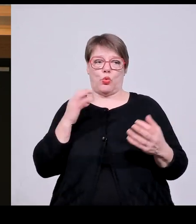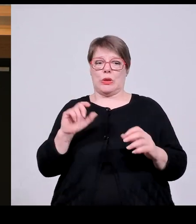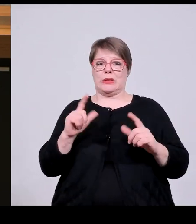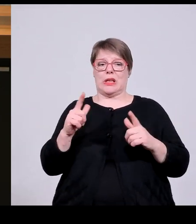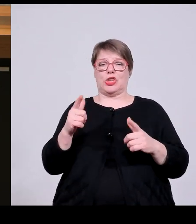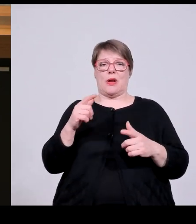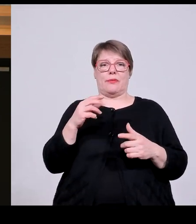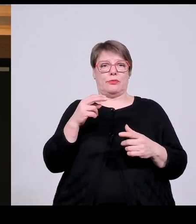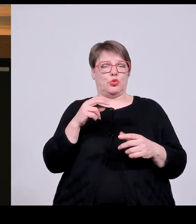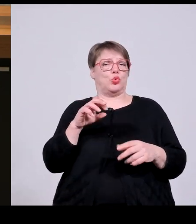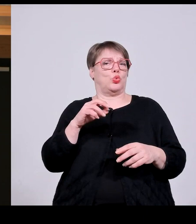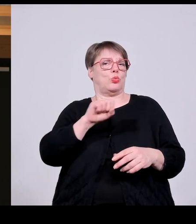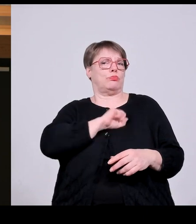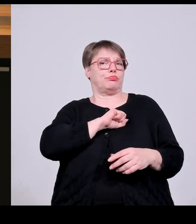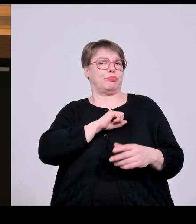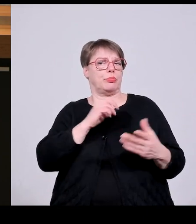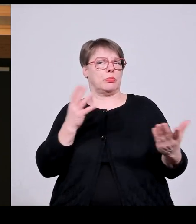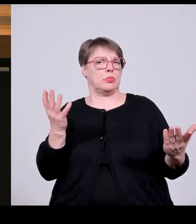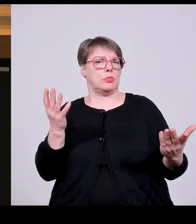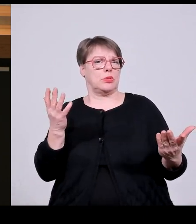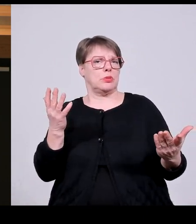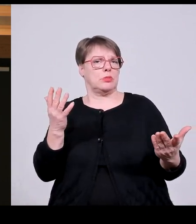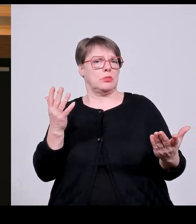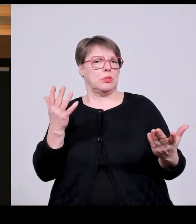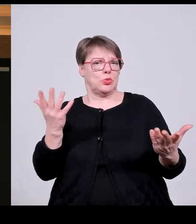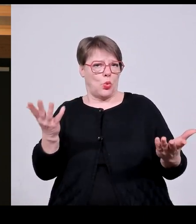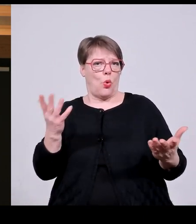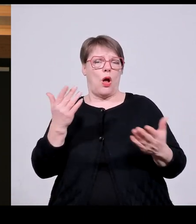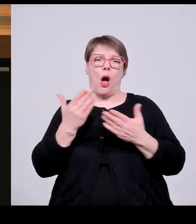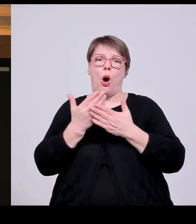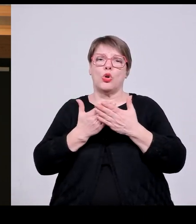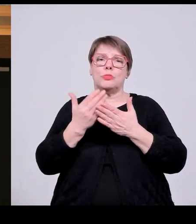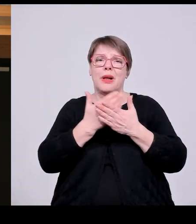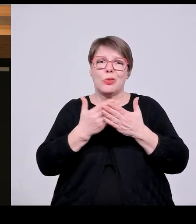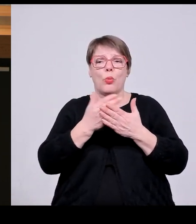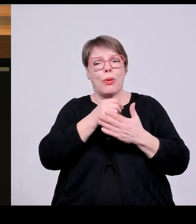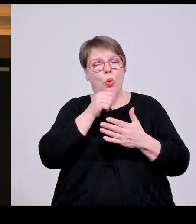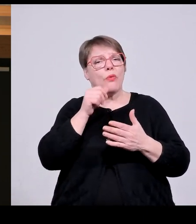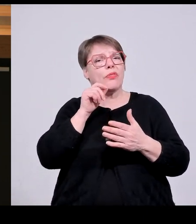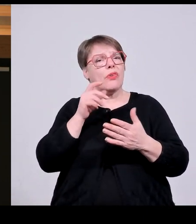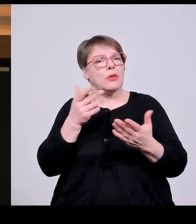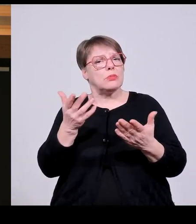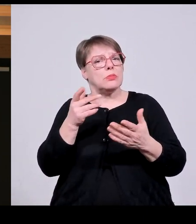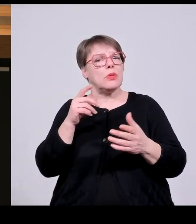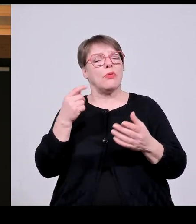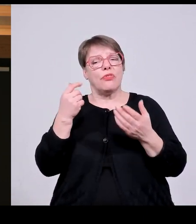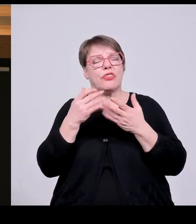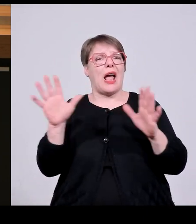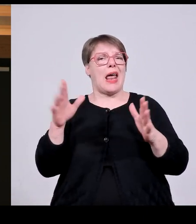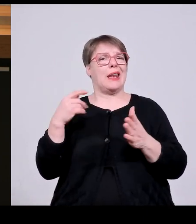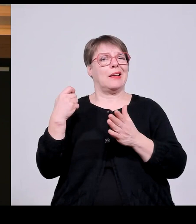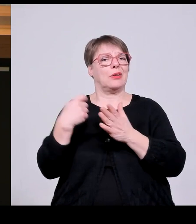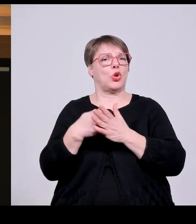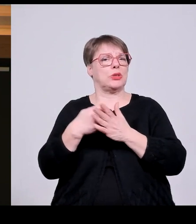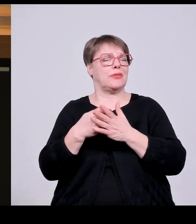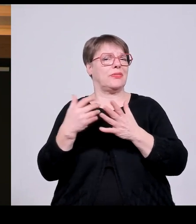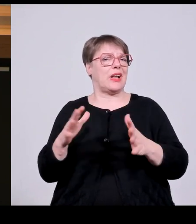die Leute nicht ständig überlastet sind und schon in ihrer Ausbildung erleben, dass sie in diesem Beruf niemals ihr ganzes Berufsleben verbleiben können, sondern wir brauchen